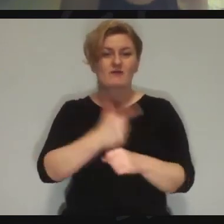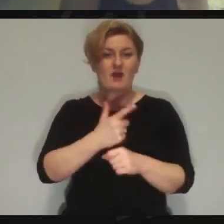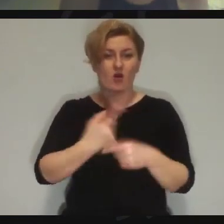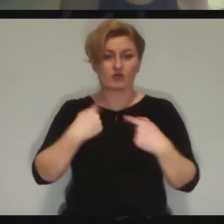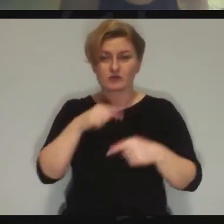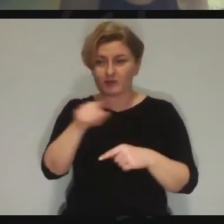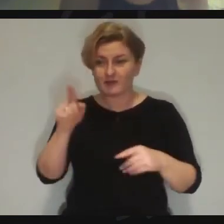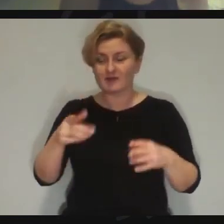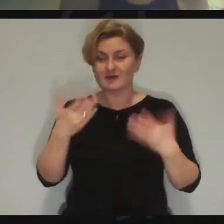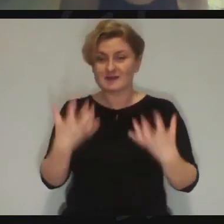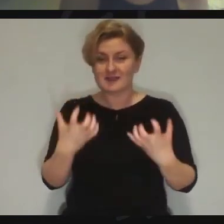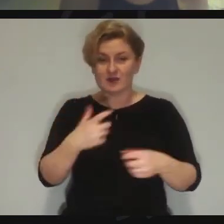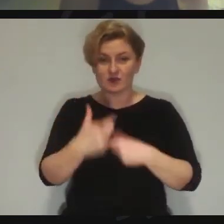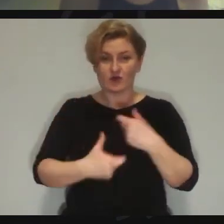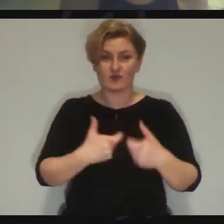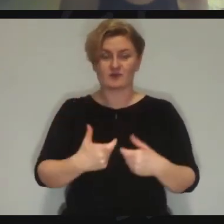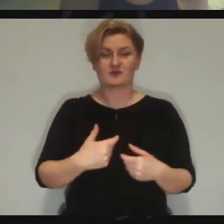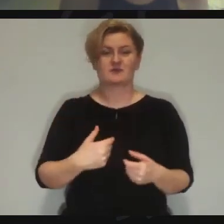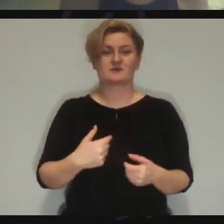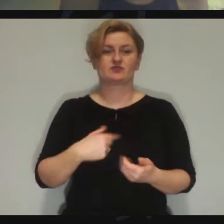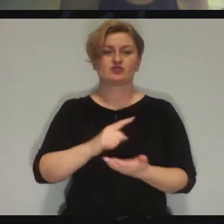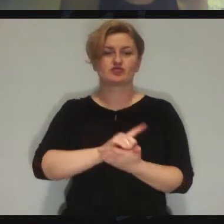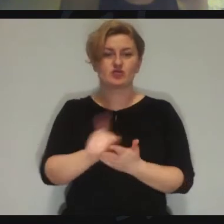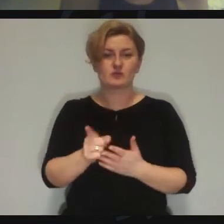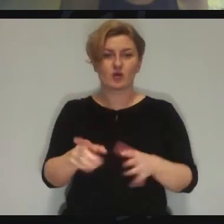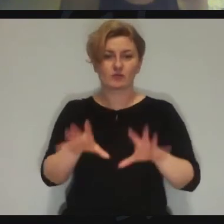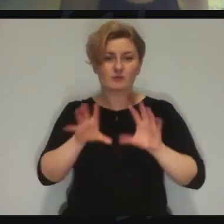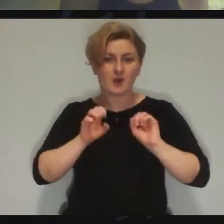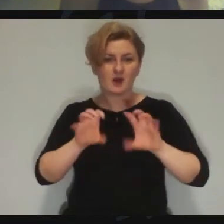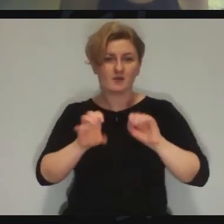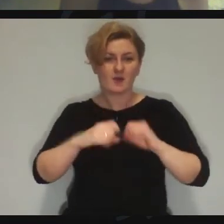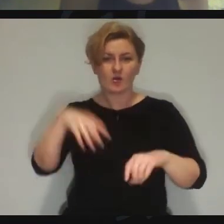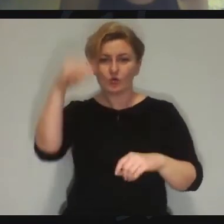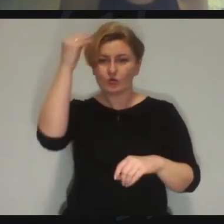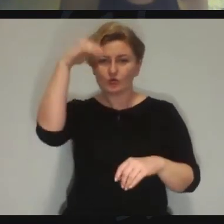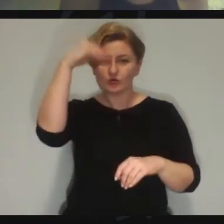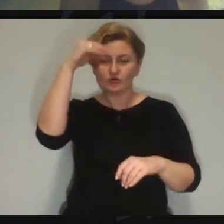Okazało się, że bardzo szybko się uczą tych rzeczy, szybko przyswajają.